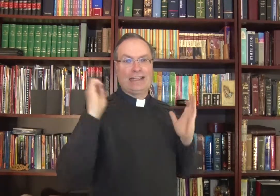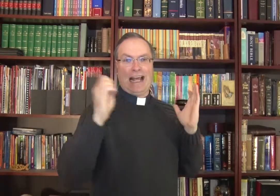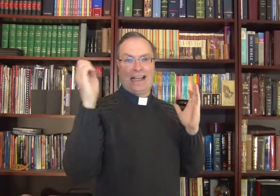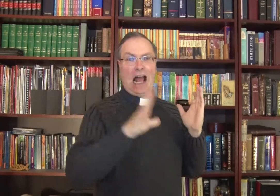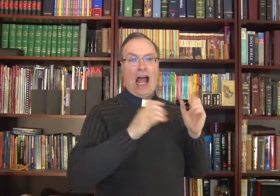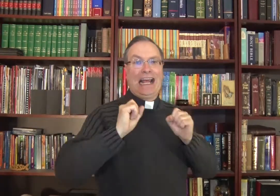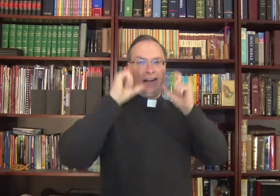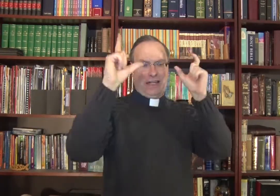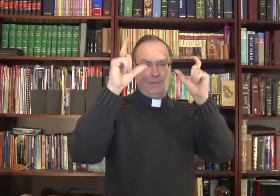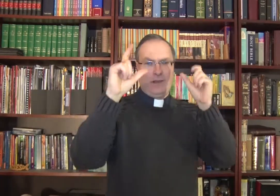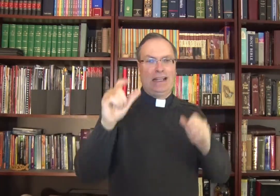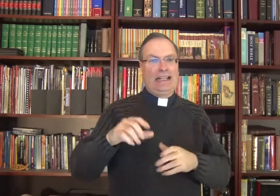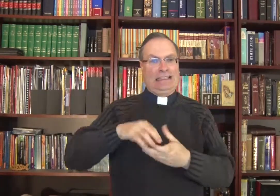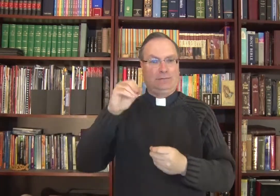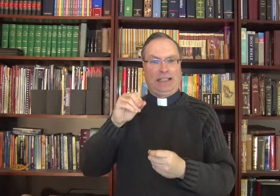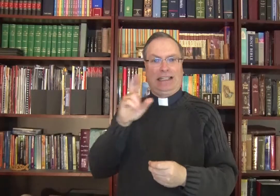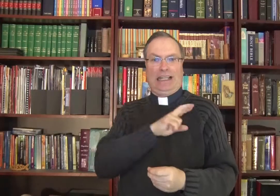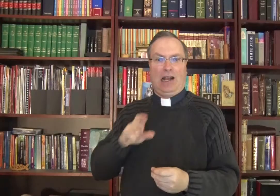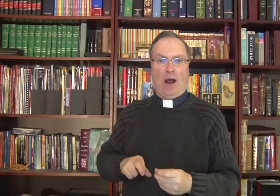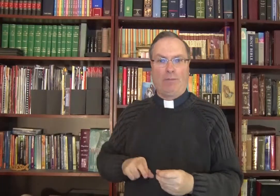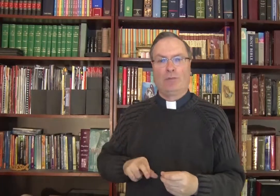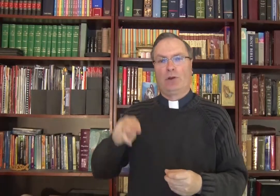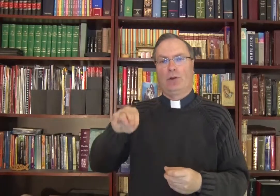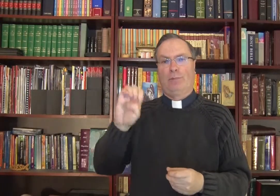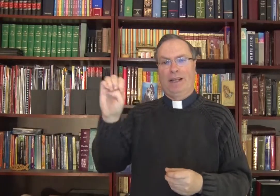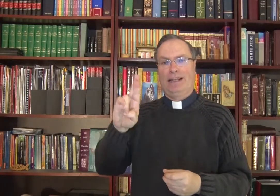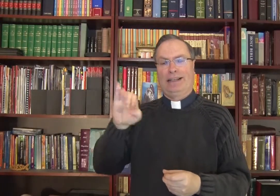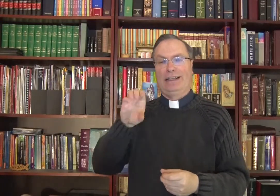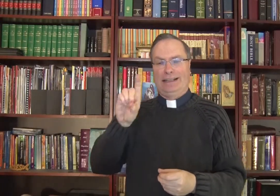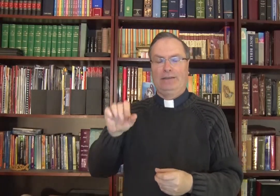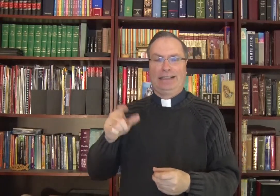L'Éternel a réveillé l'esprit des rois de Médie